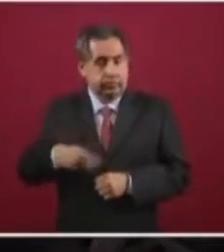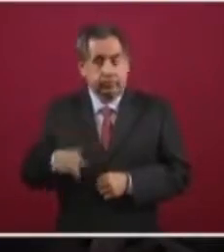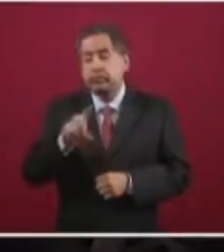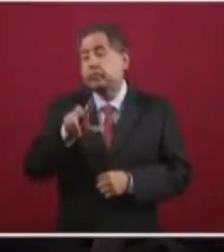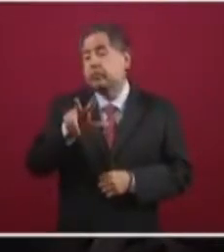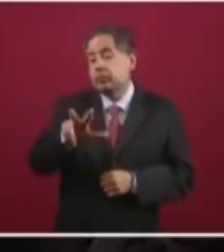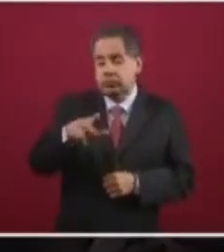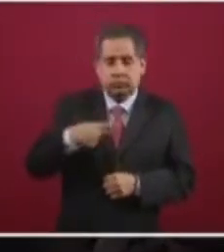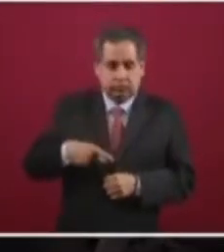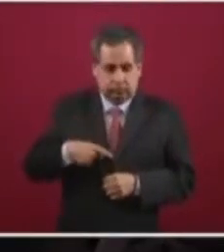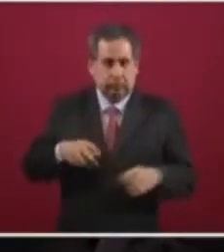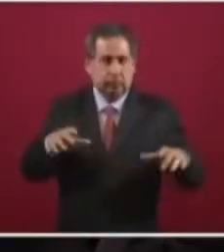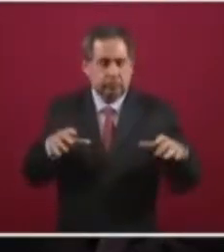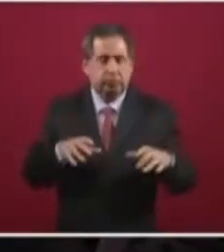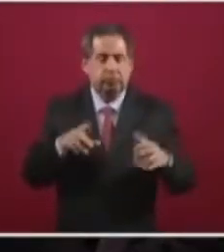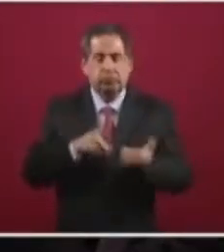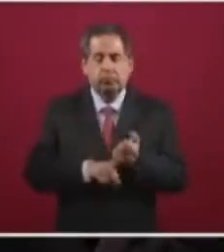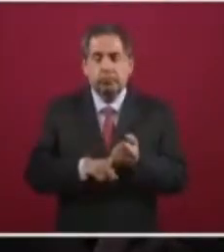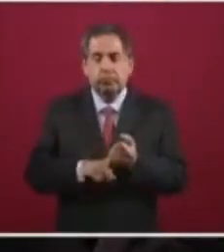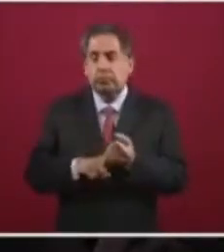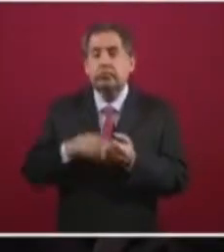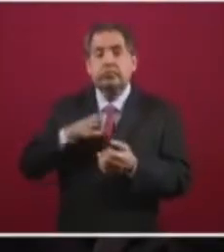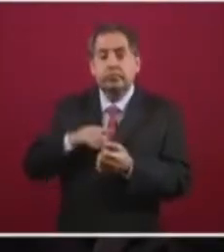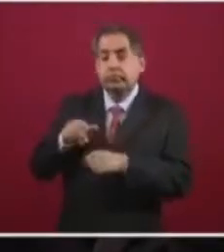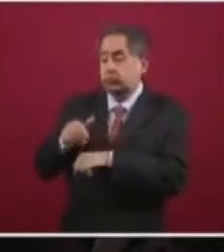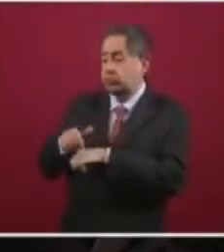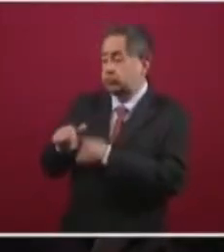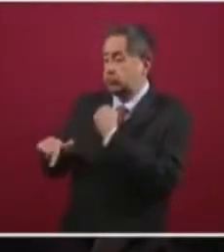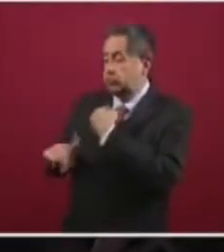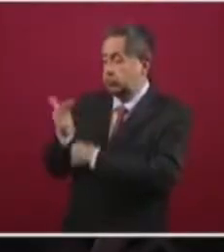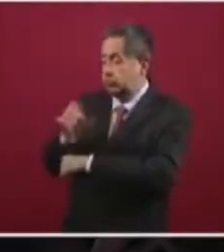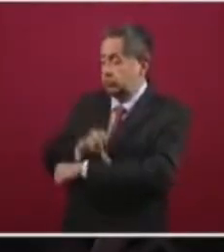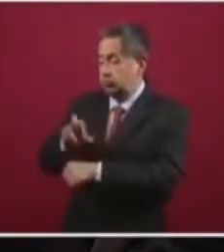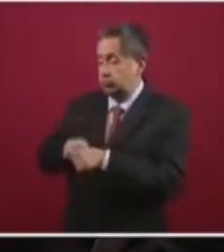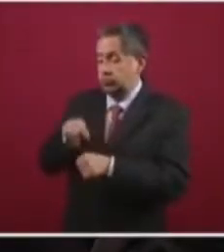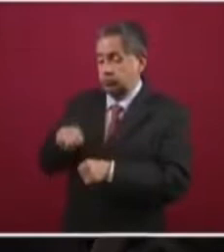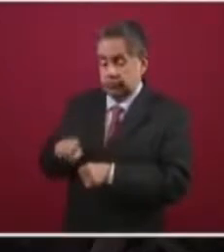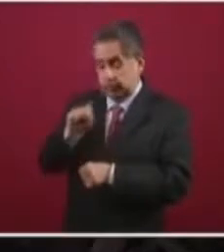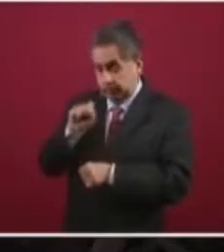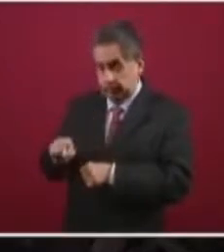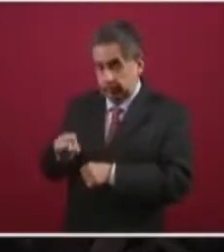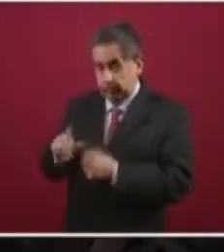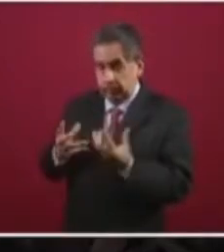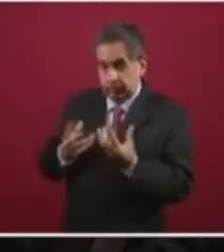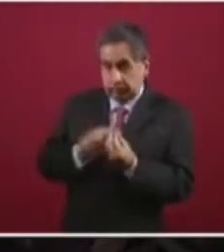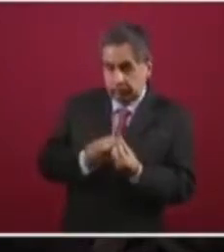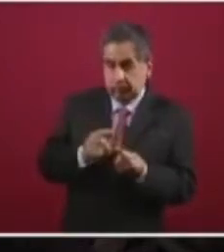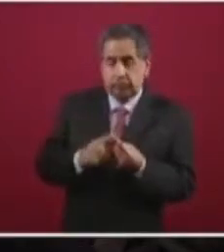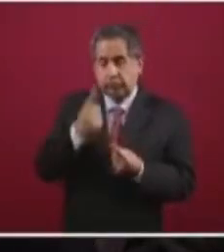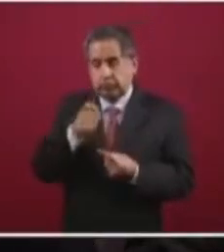efectivos que están en la 12 Coordinación Territorial, que son 172 para hacer un total